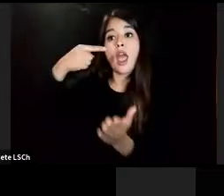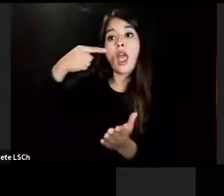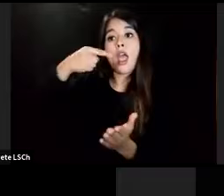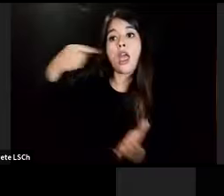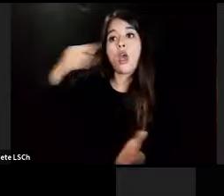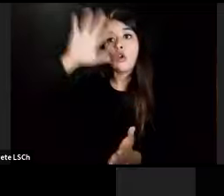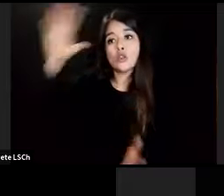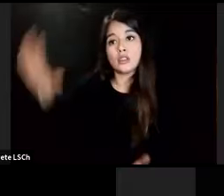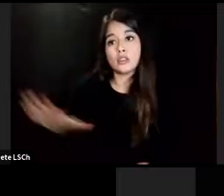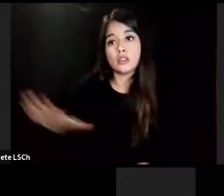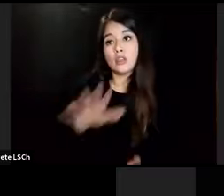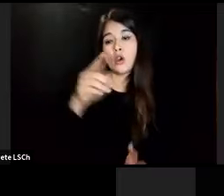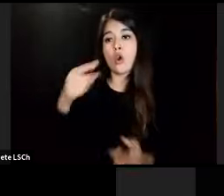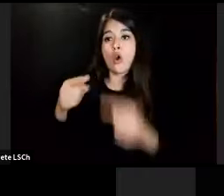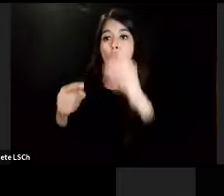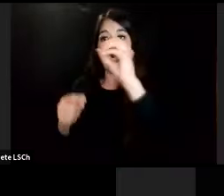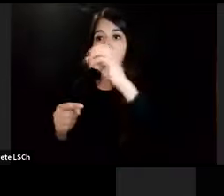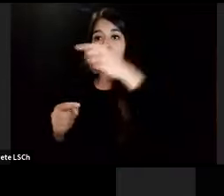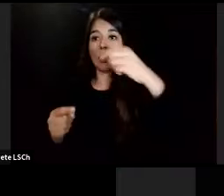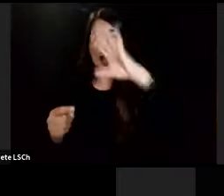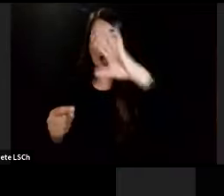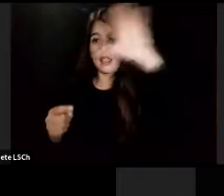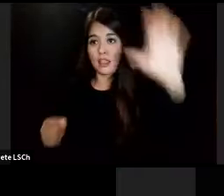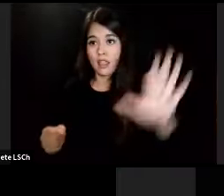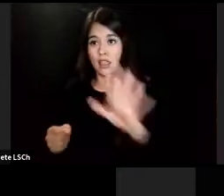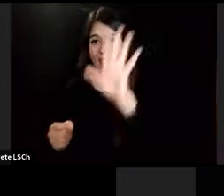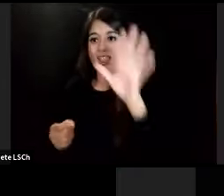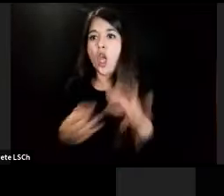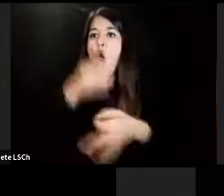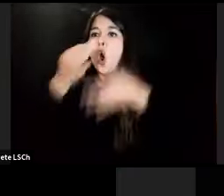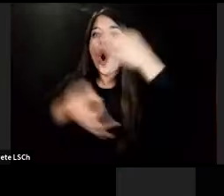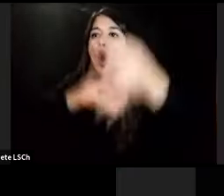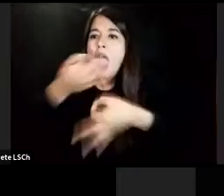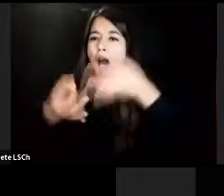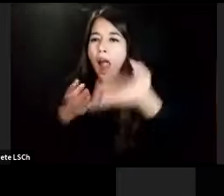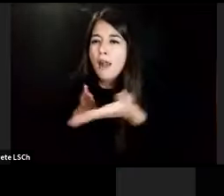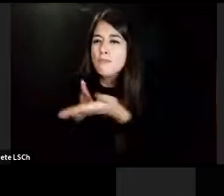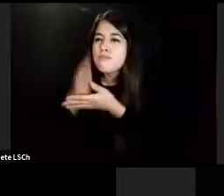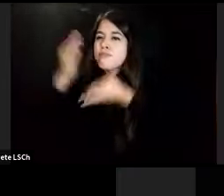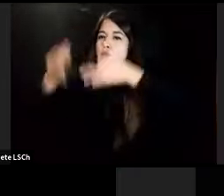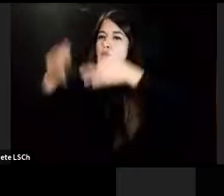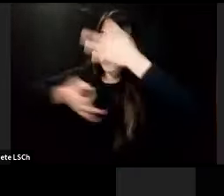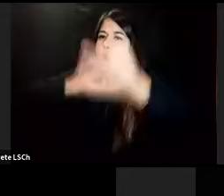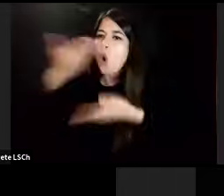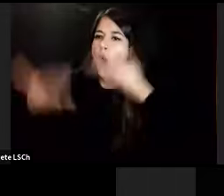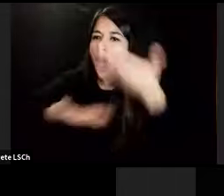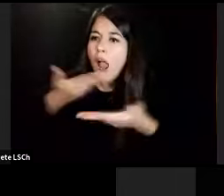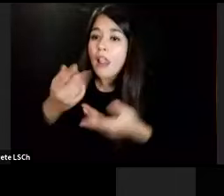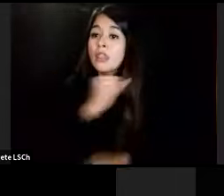formatos, pasamos de la oralidad, de la transmisión oral a leer individualmente pero en voz alta,